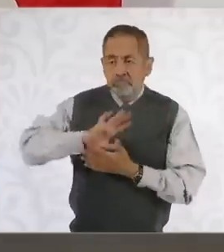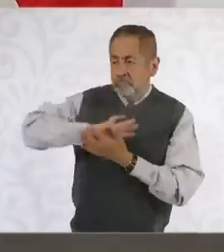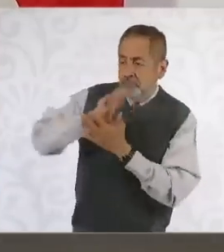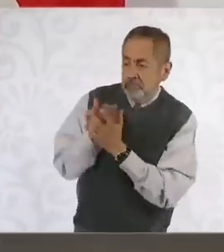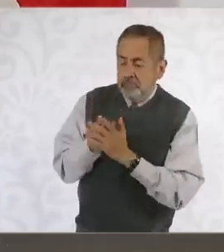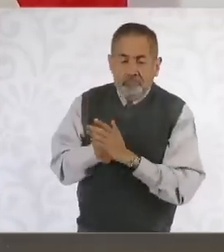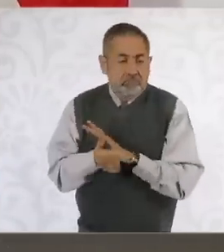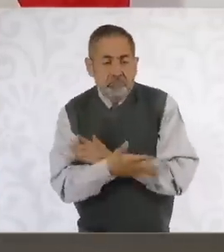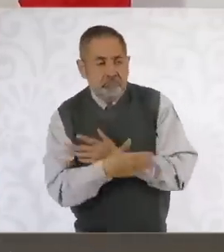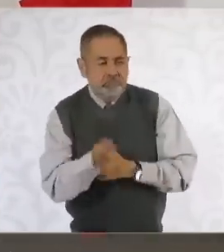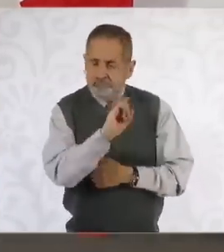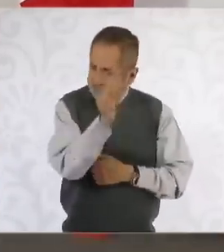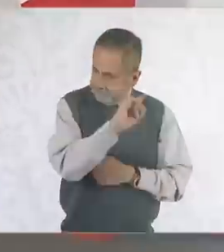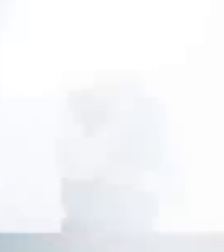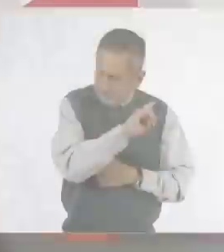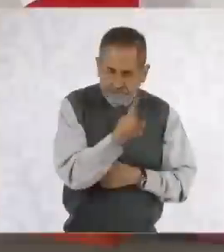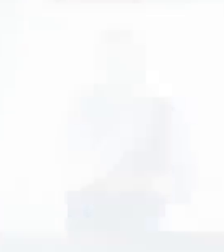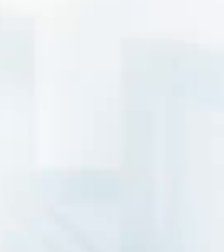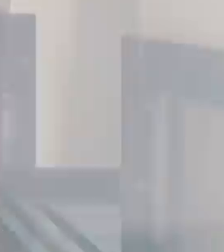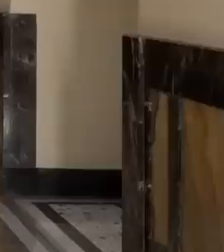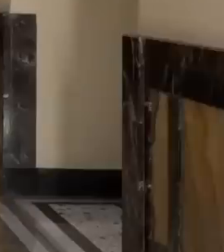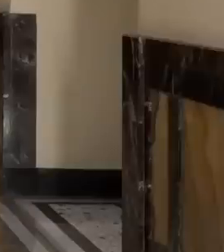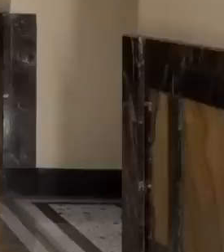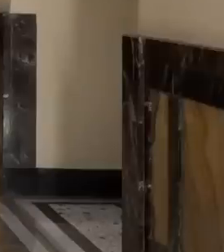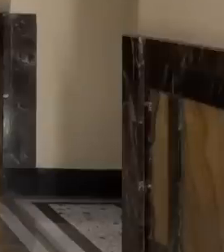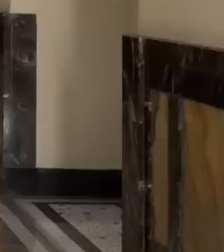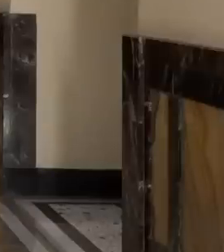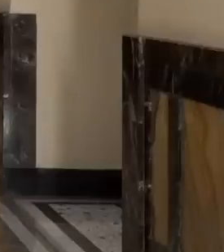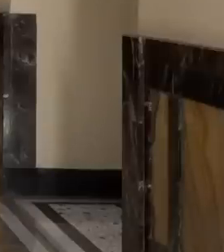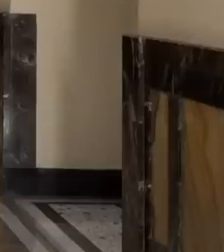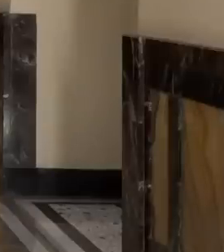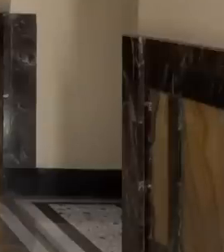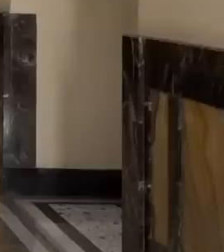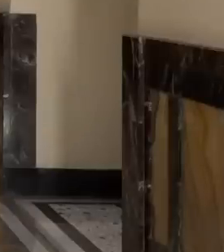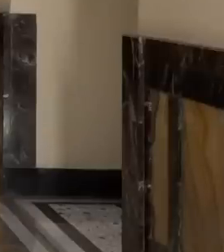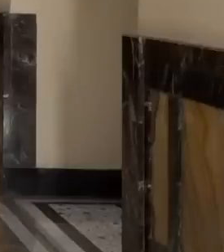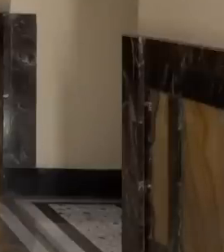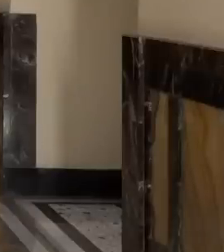modelo económico que seguirá en México es la que dejó implementado el expresidente Andrés